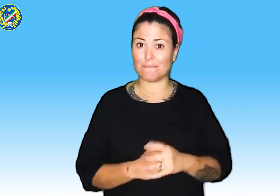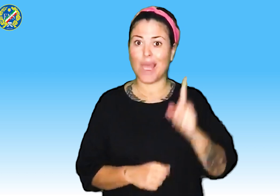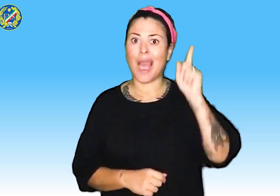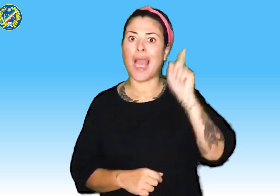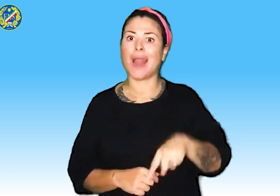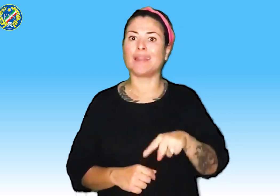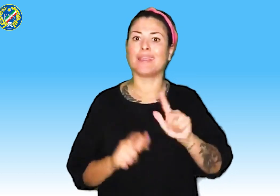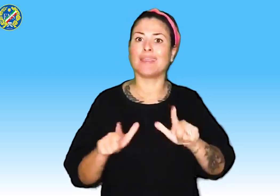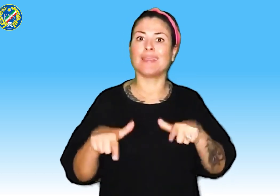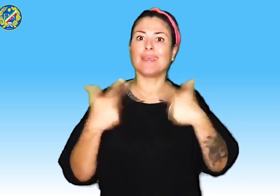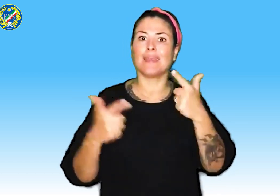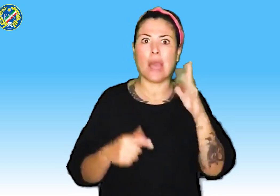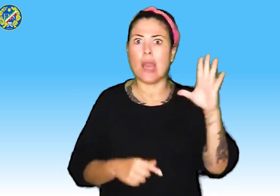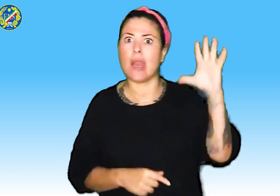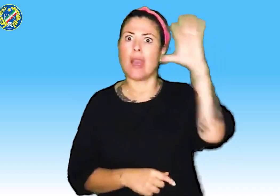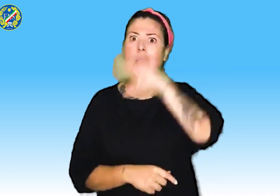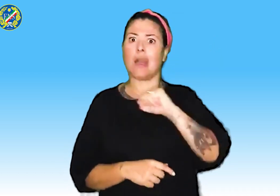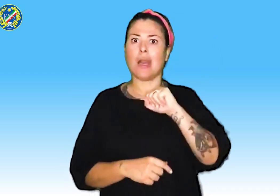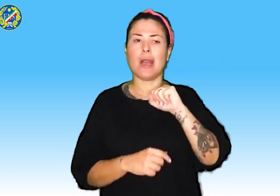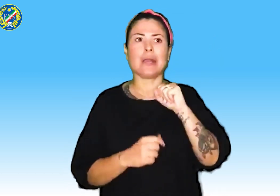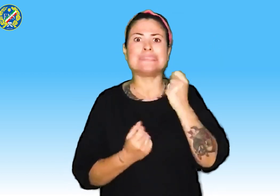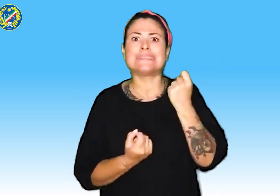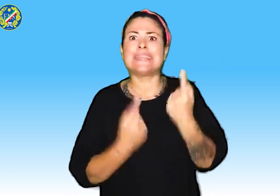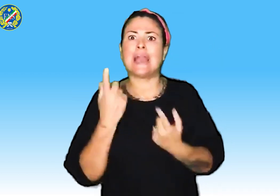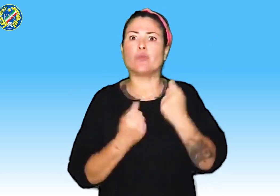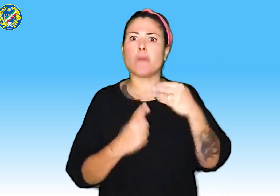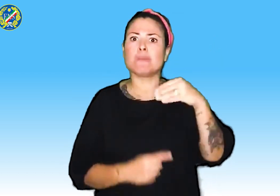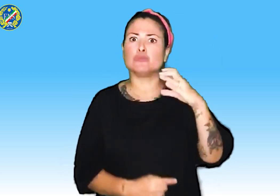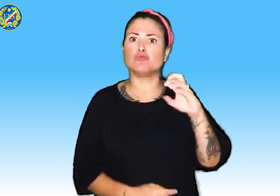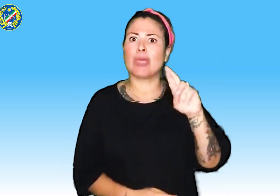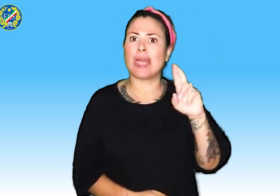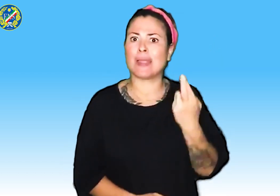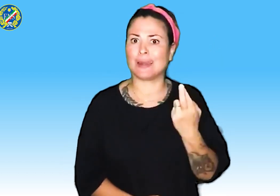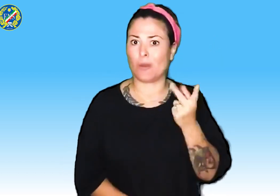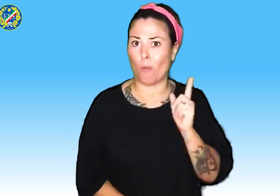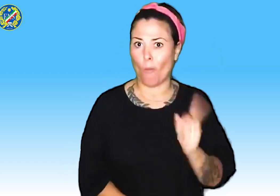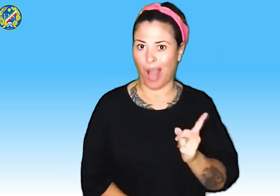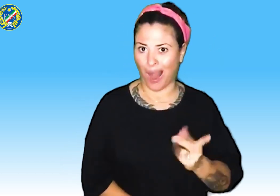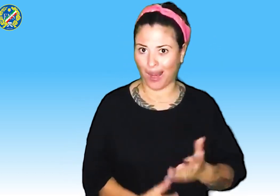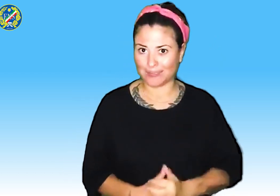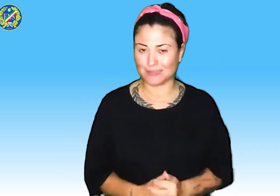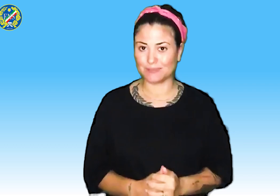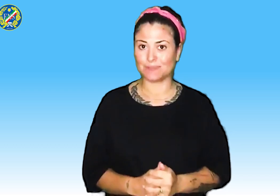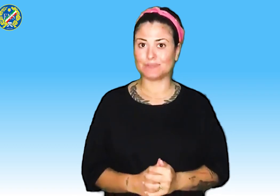fornendo nel contempo delle semplici nozioni utili per comprendere i sintomi della MCR